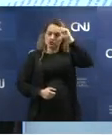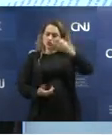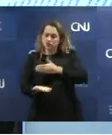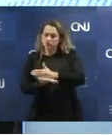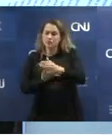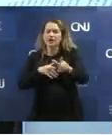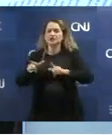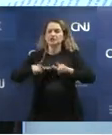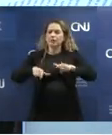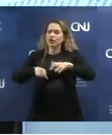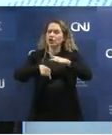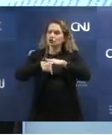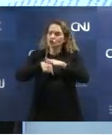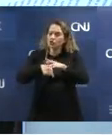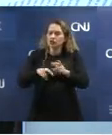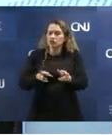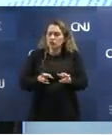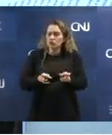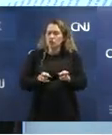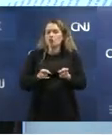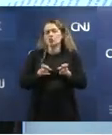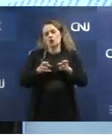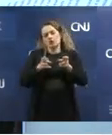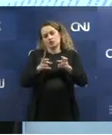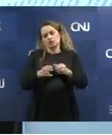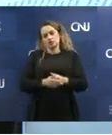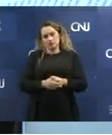E ainda mais uma juíza com um problema tal como esse,